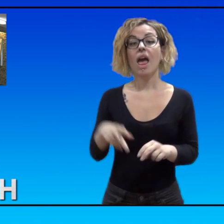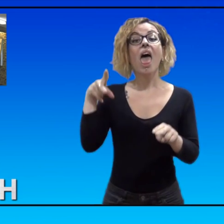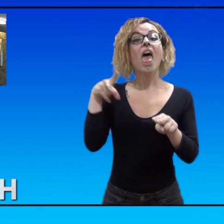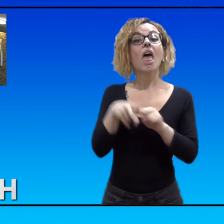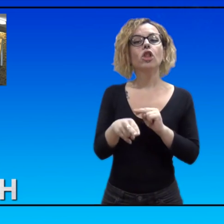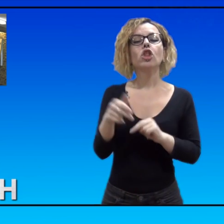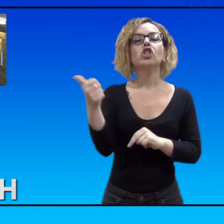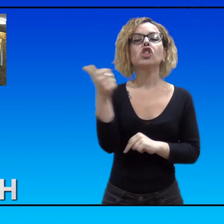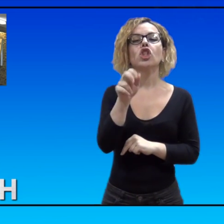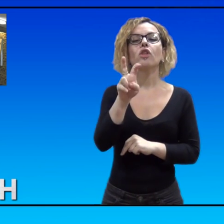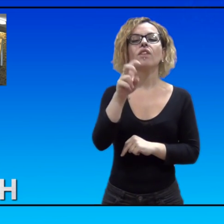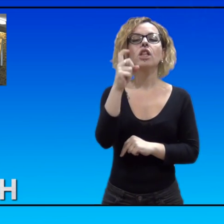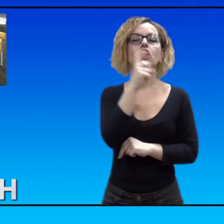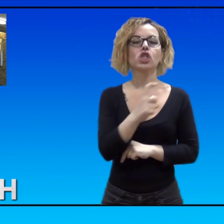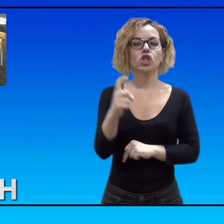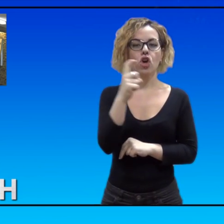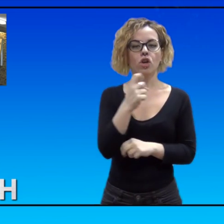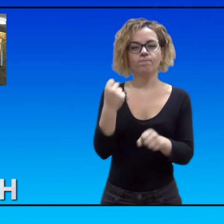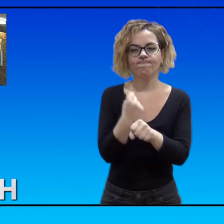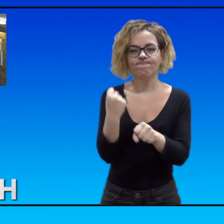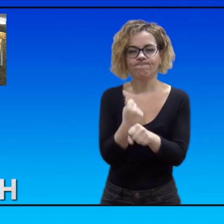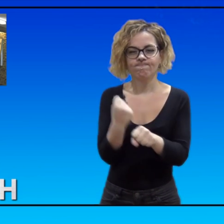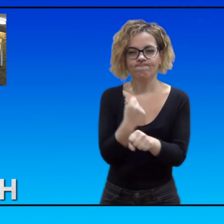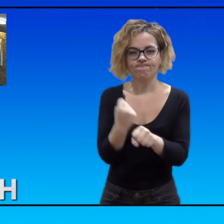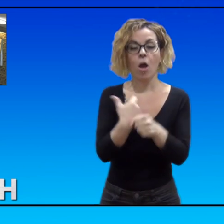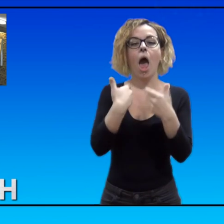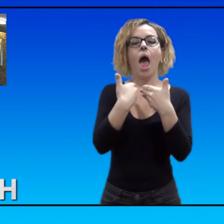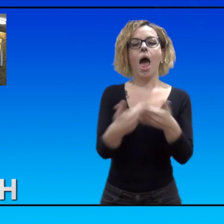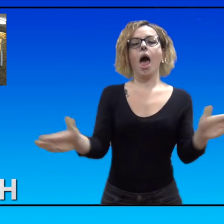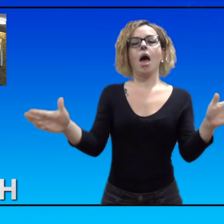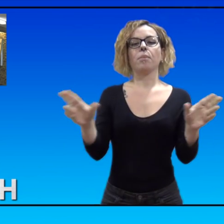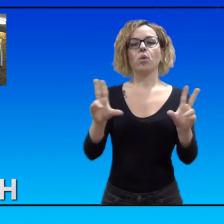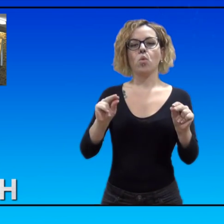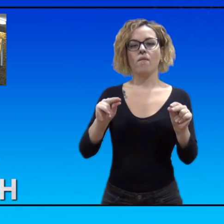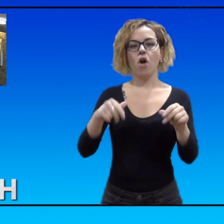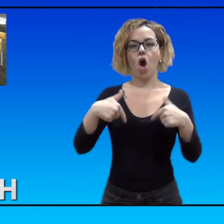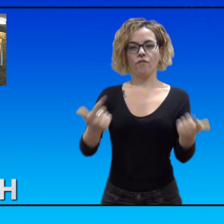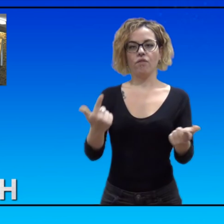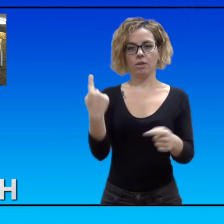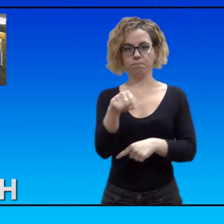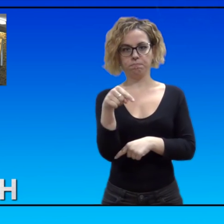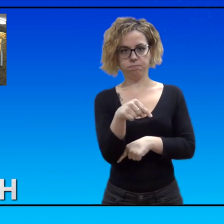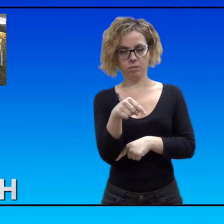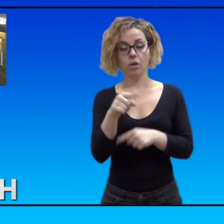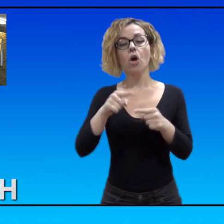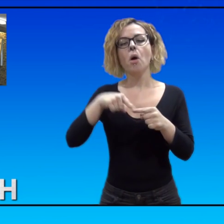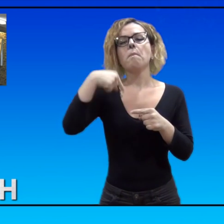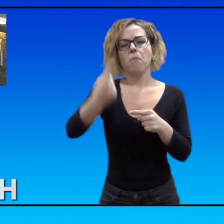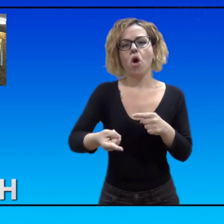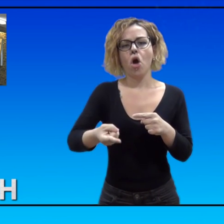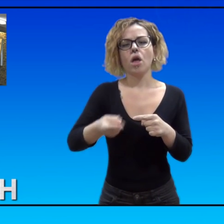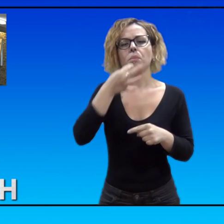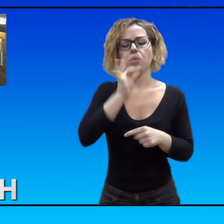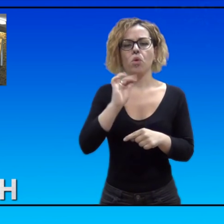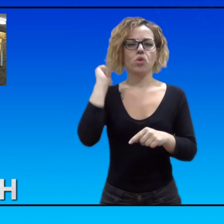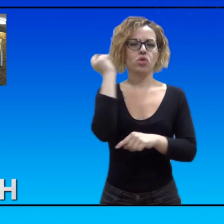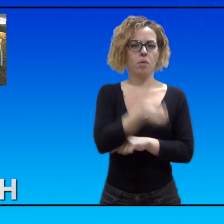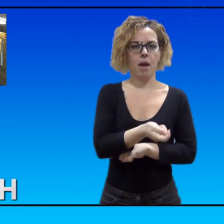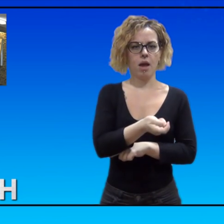entro 120 giorni le nuove offerte saranno attive e si potrà presentare domanda.